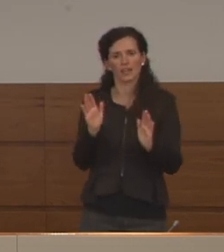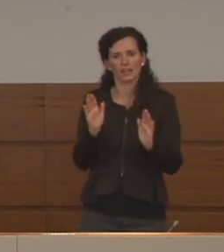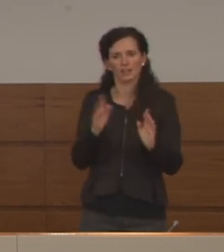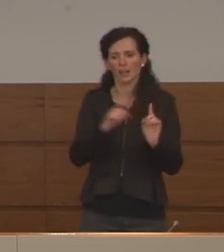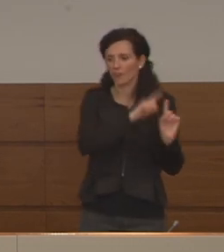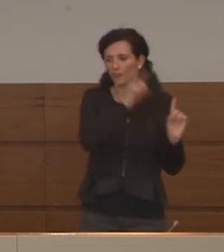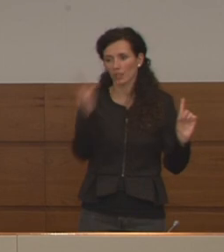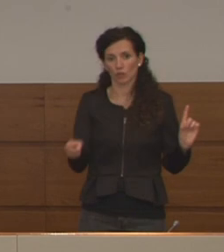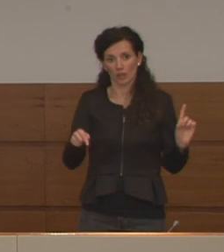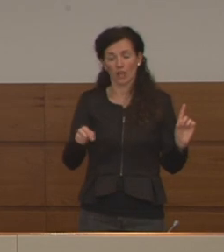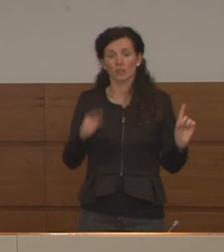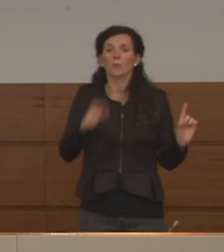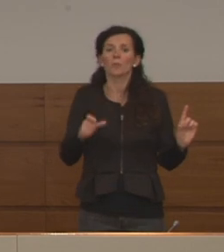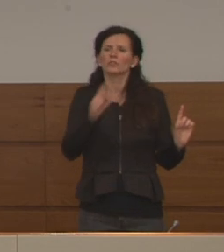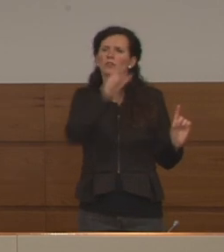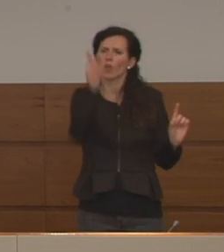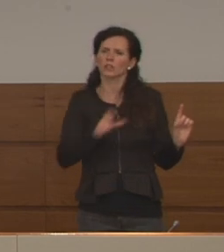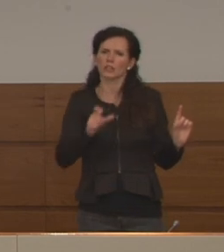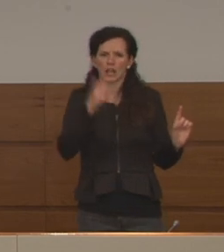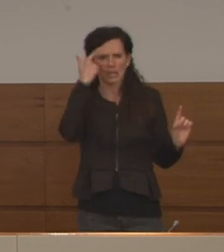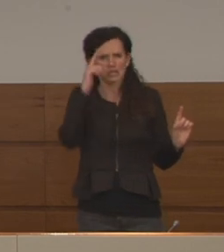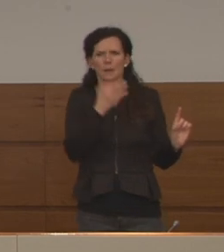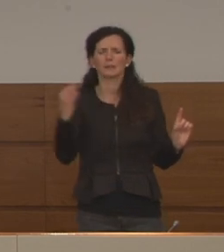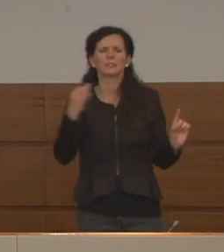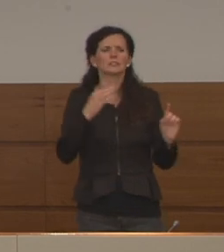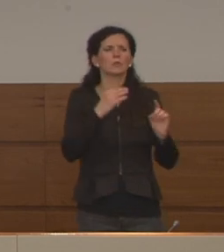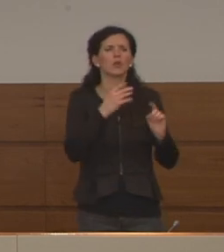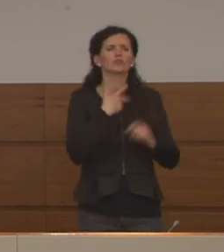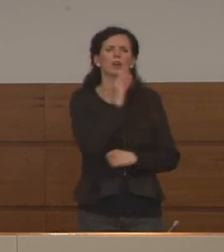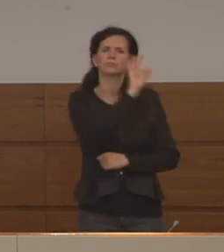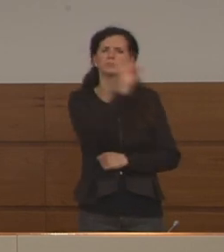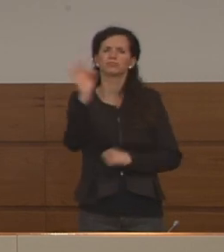ospedaliere di eccellenza, dobbiamo avere anche strutture